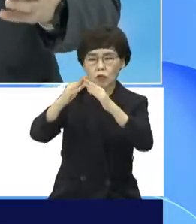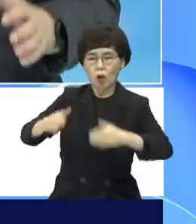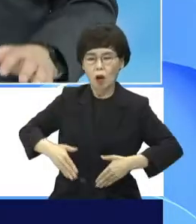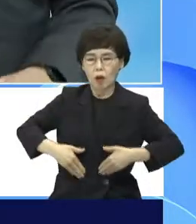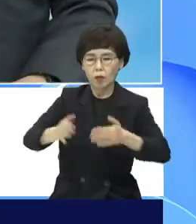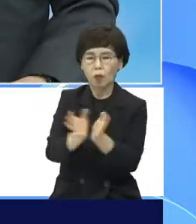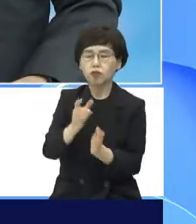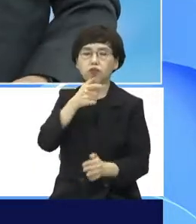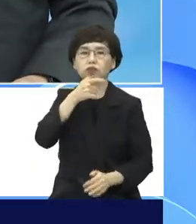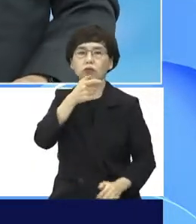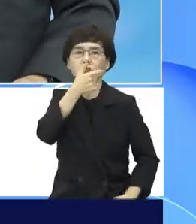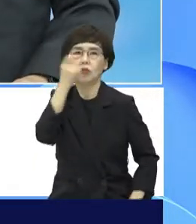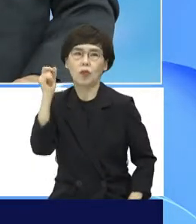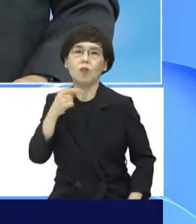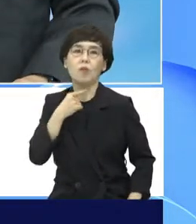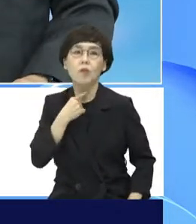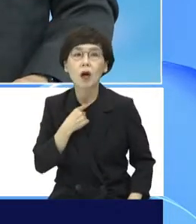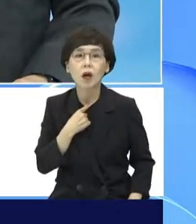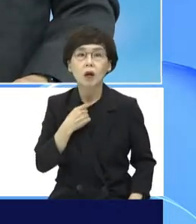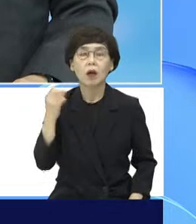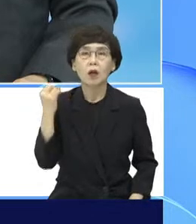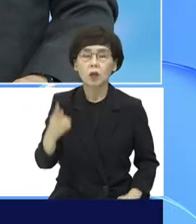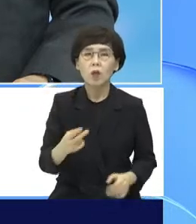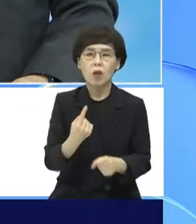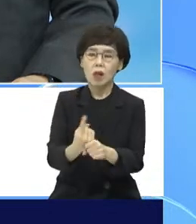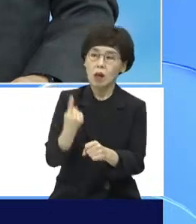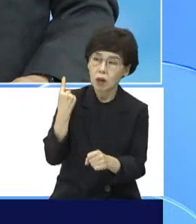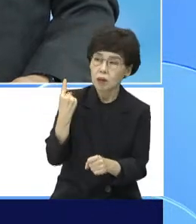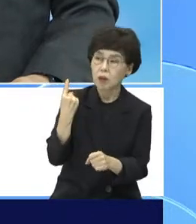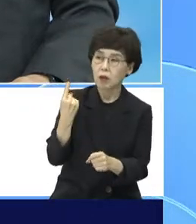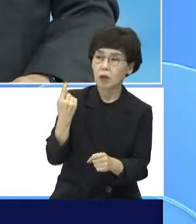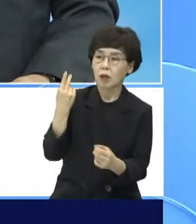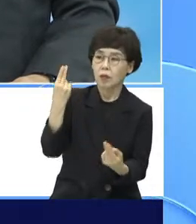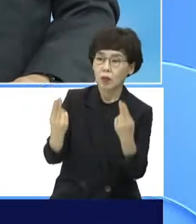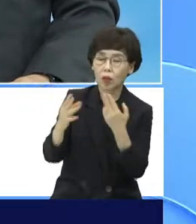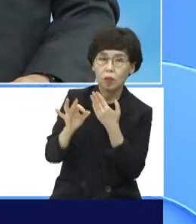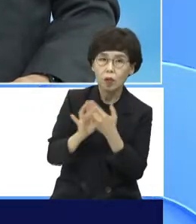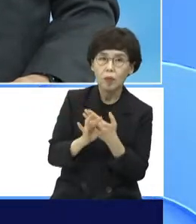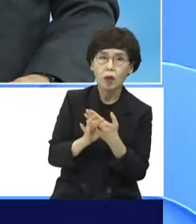그래서 광주 이쪽 전남에는 물 부족 현상도 있었고. 또 1년 전으로 가면 비가 또 너무 많이 왔죠.